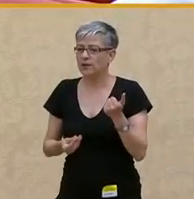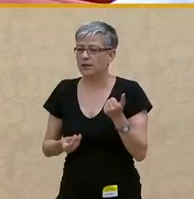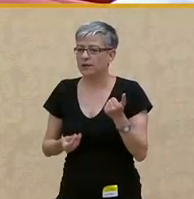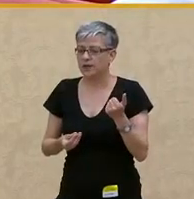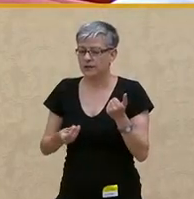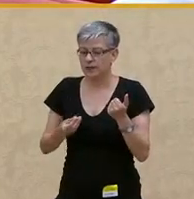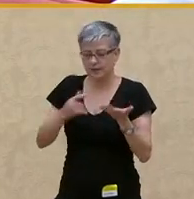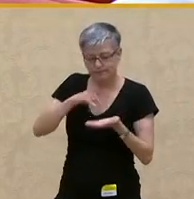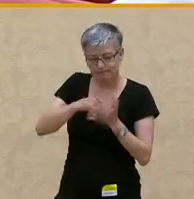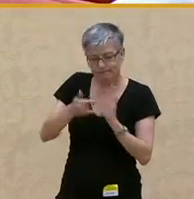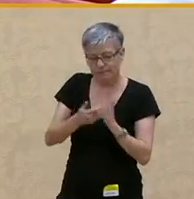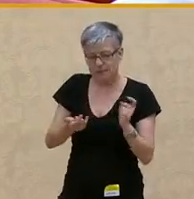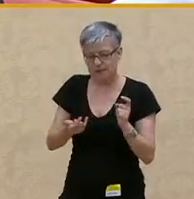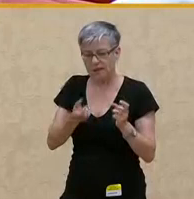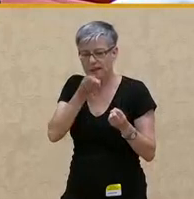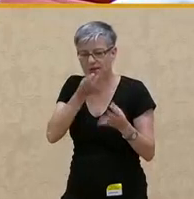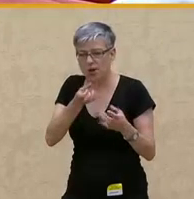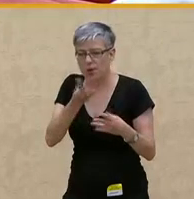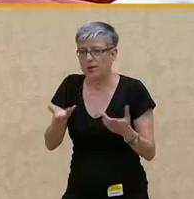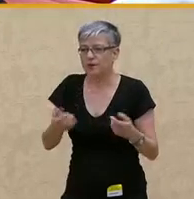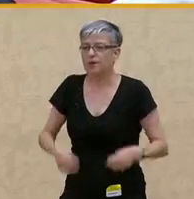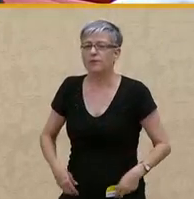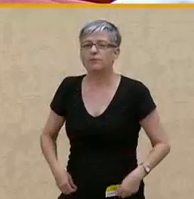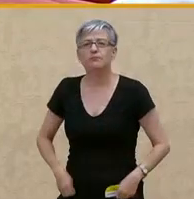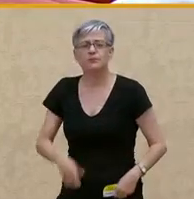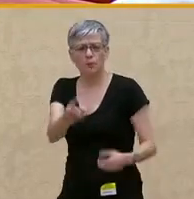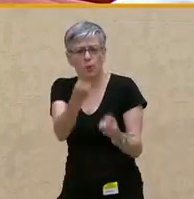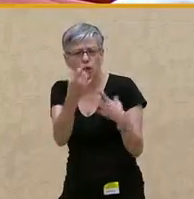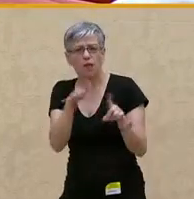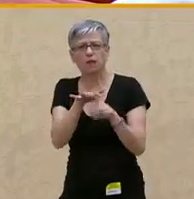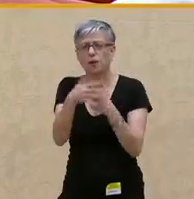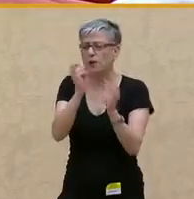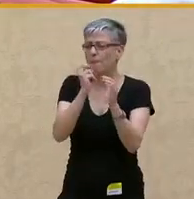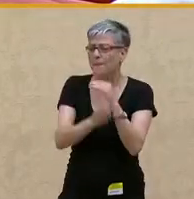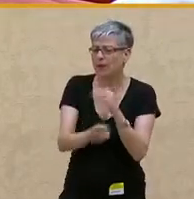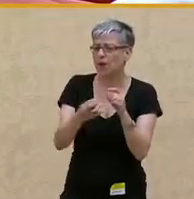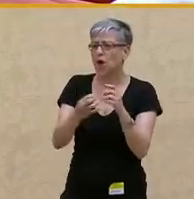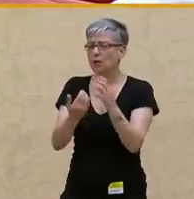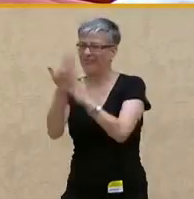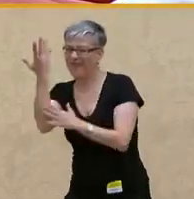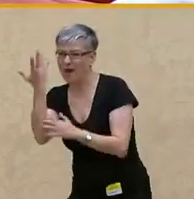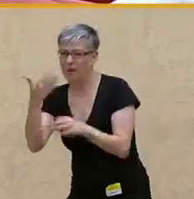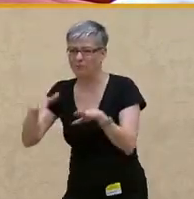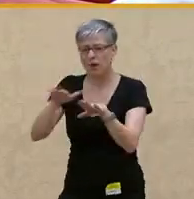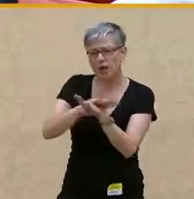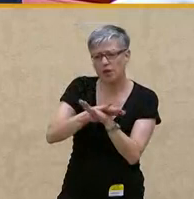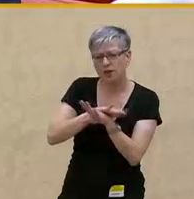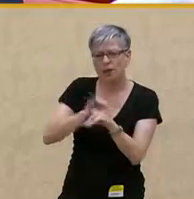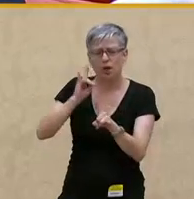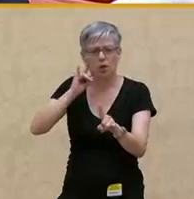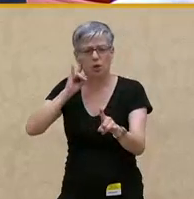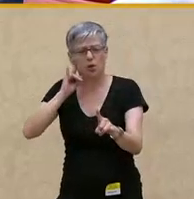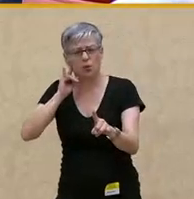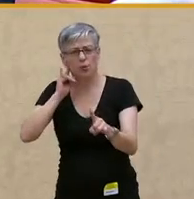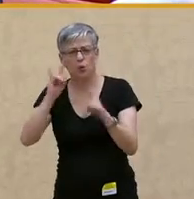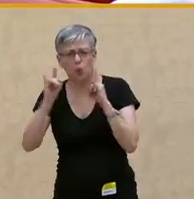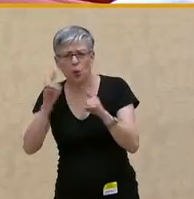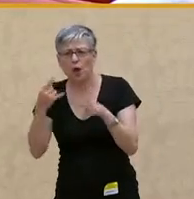Lo han estado contando: la situación en el metro, diurna, la noche, cómo afecta a una